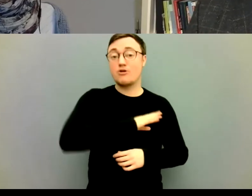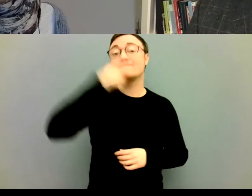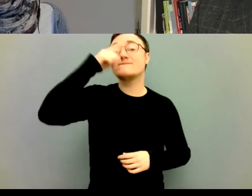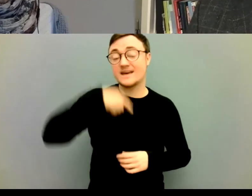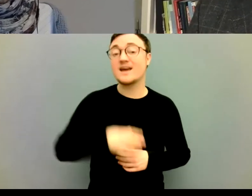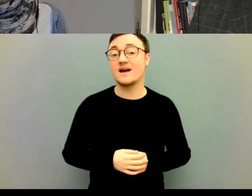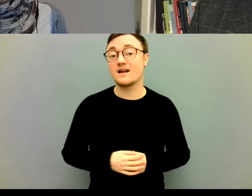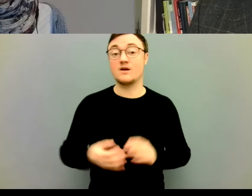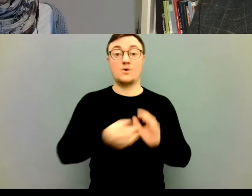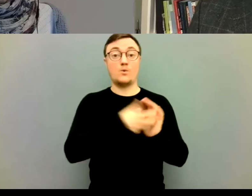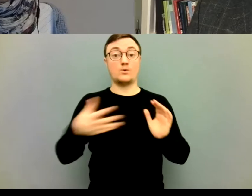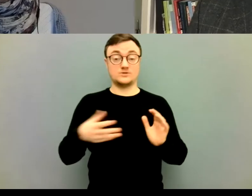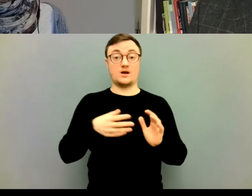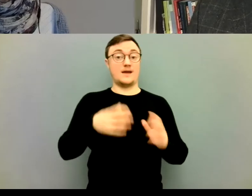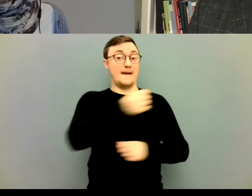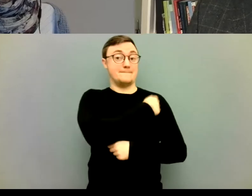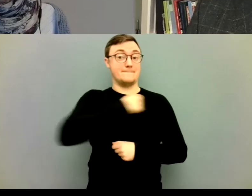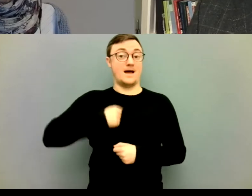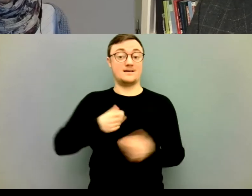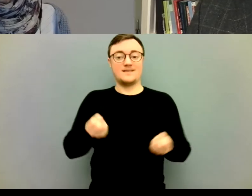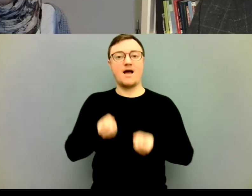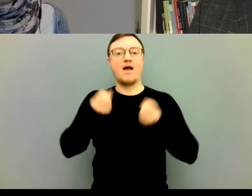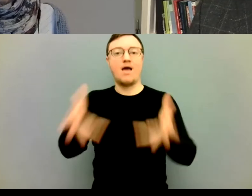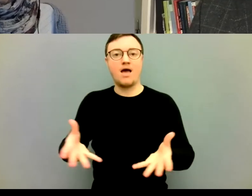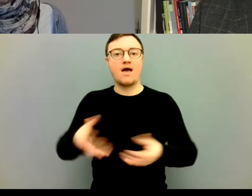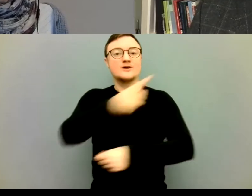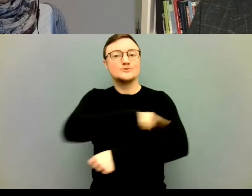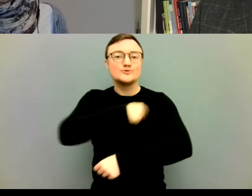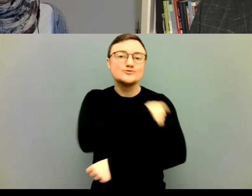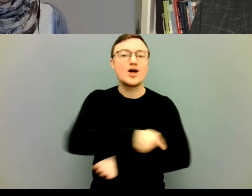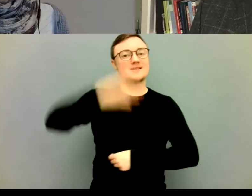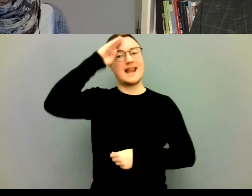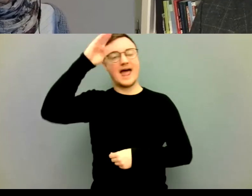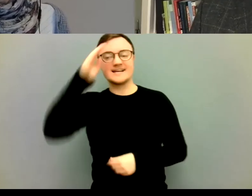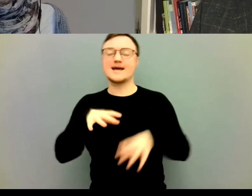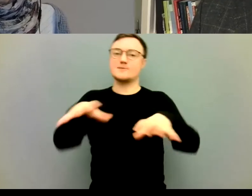Men så fel de hade - när man gav makten till sjuksköterskor och läkare-